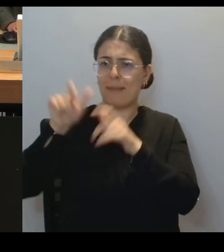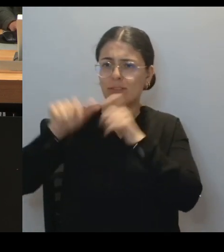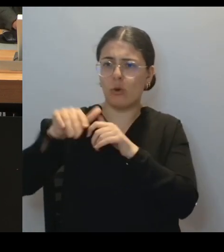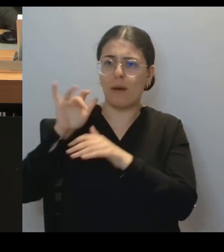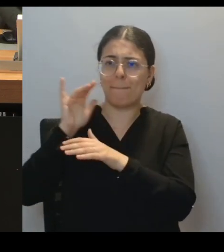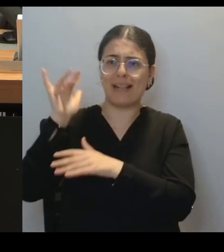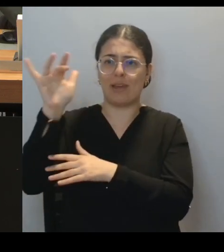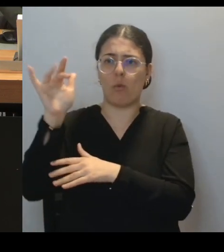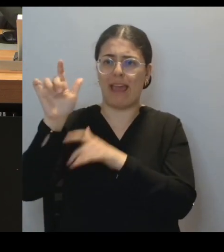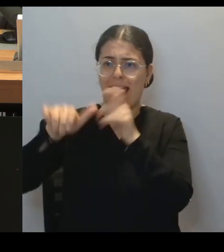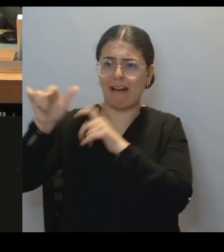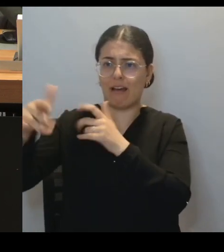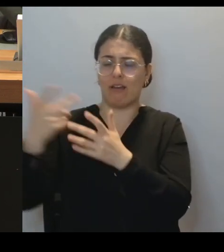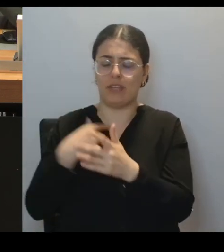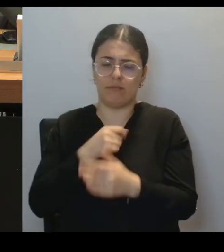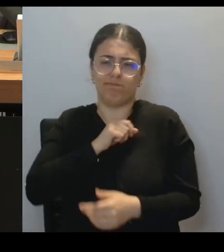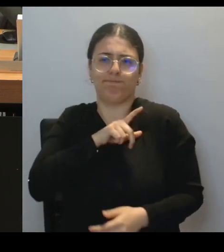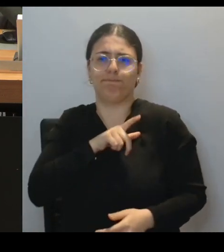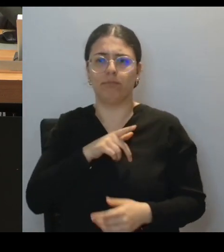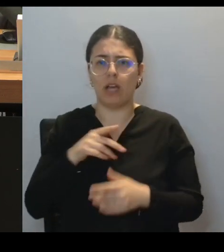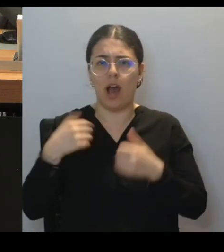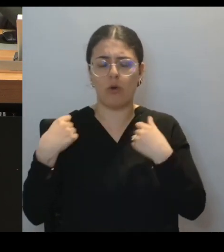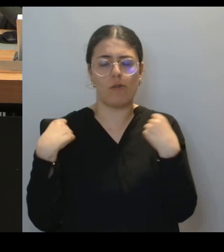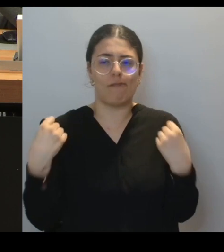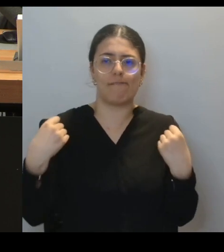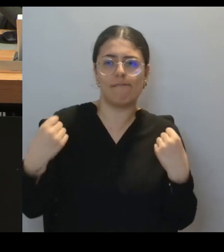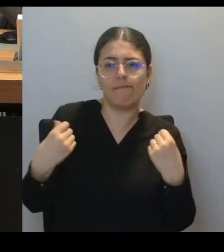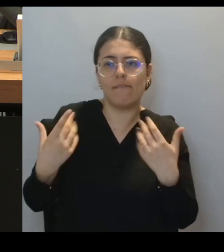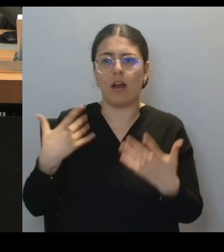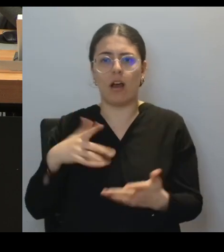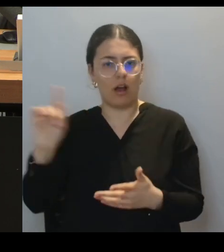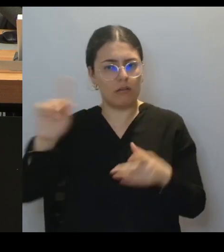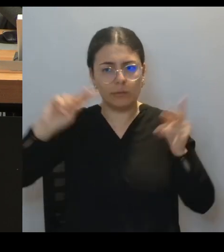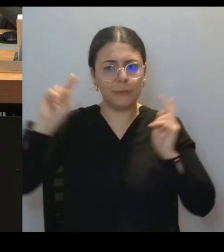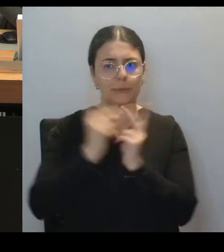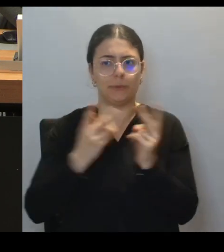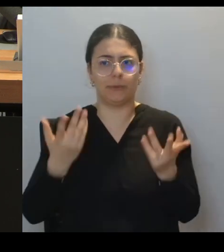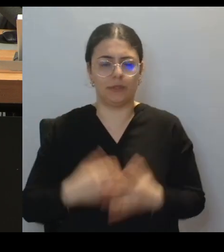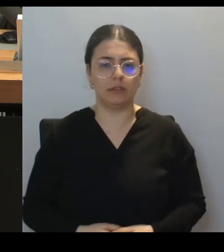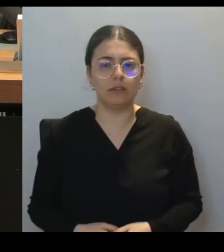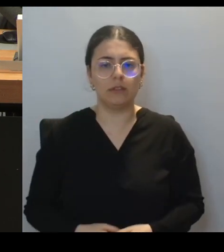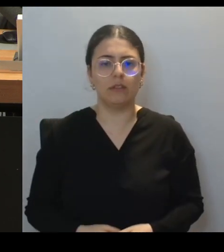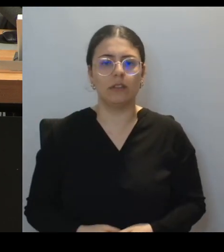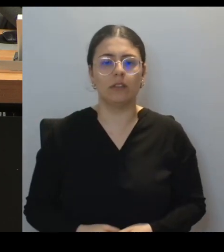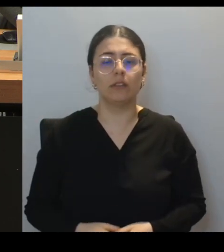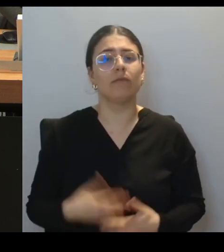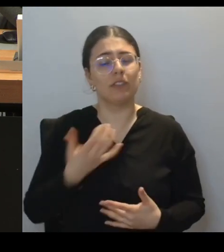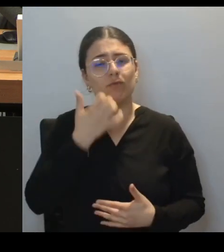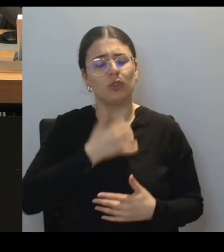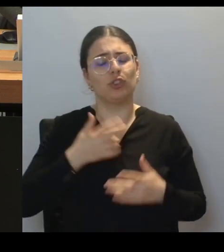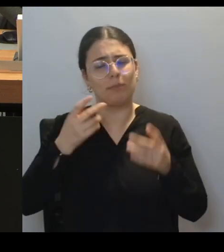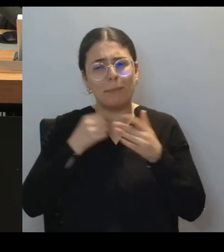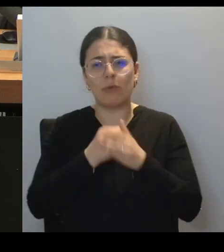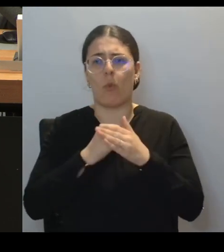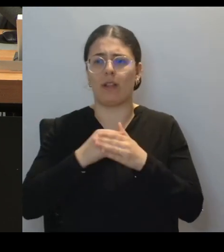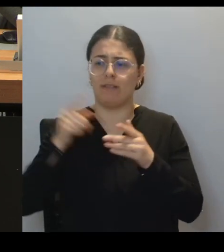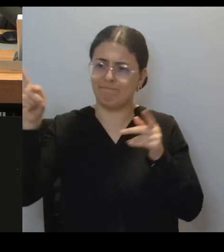Das möchte ich in dieser Deutlichkeit festhalten. Äußerungen aus dem politischen Raum, egal woher diese nun